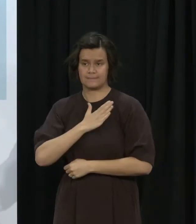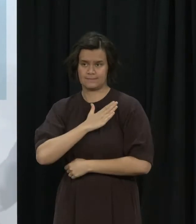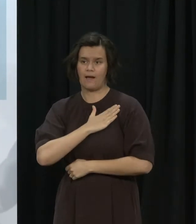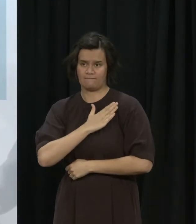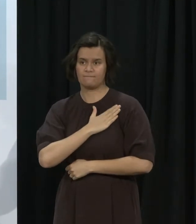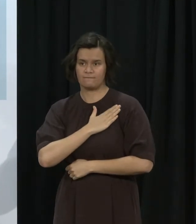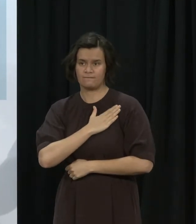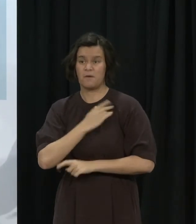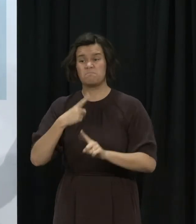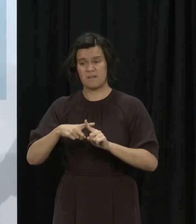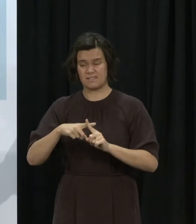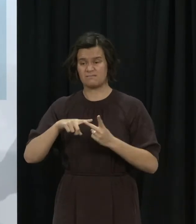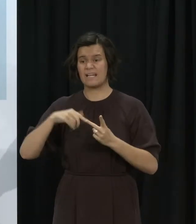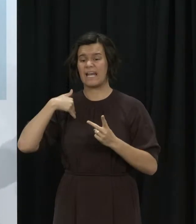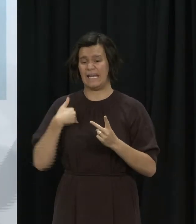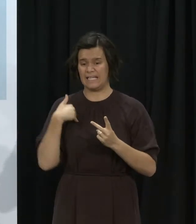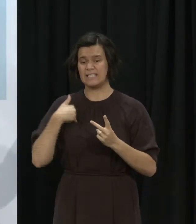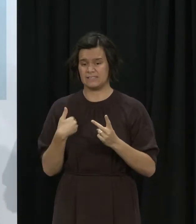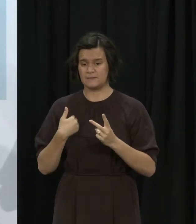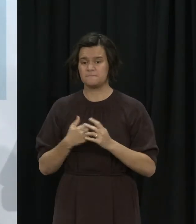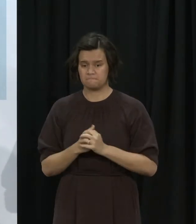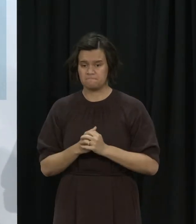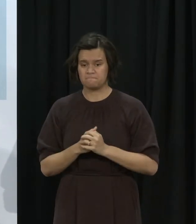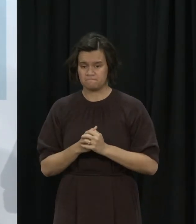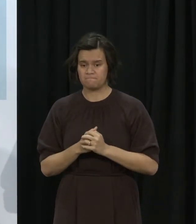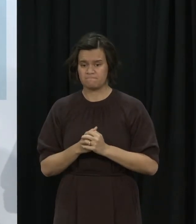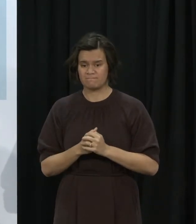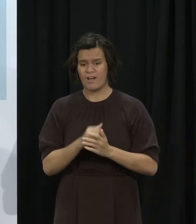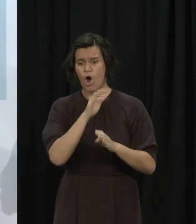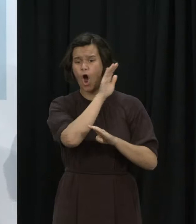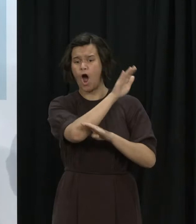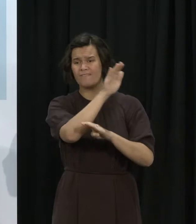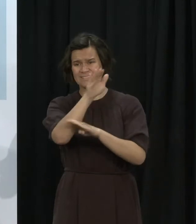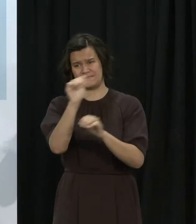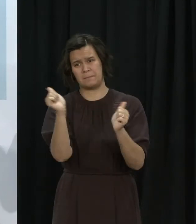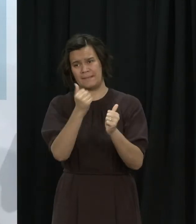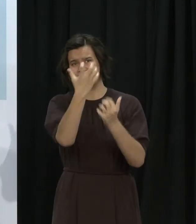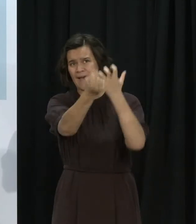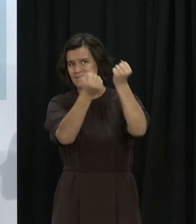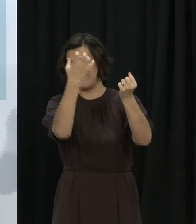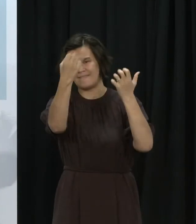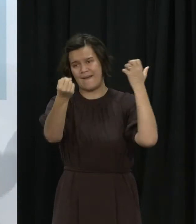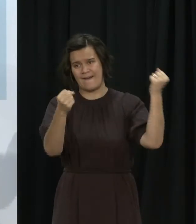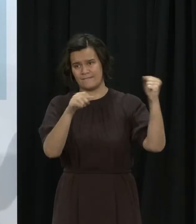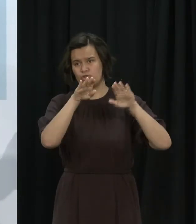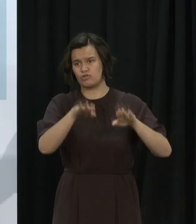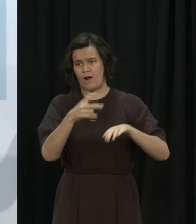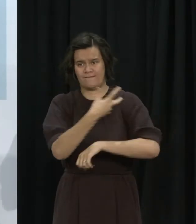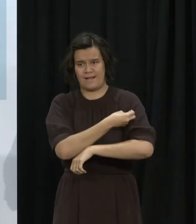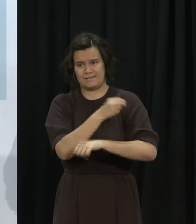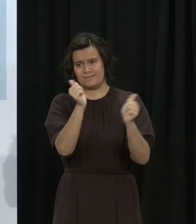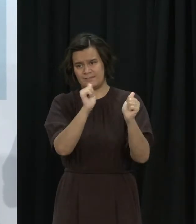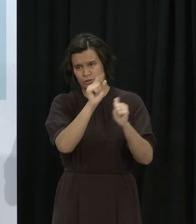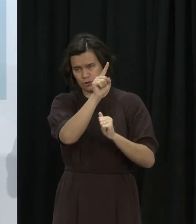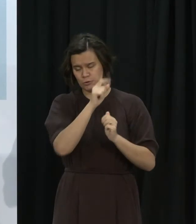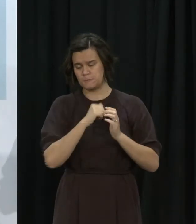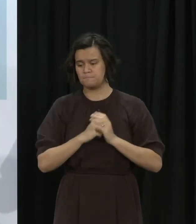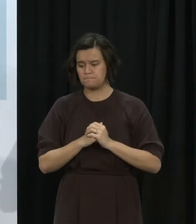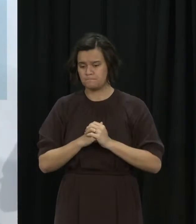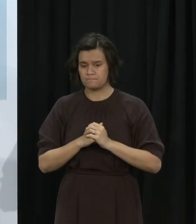kano kano. Ko nga whenua huri noa i te ao kei te whakaputa kano kano kano ki tenei roopu